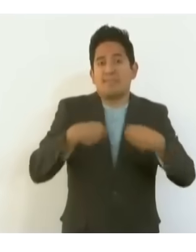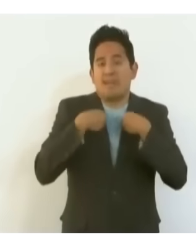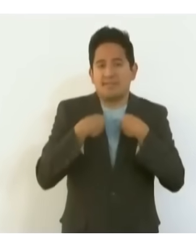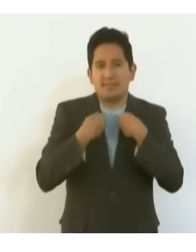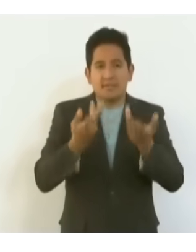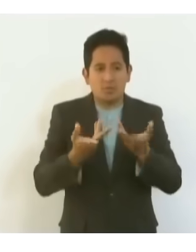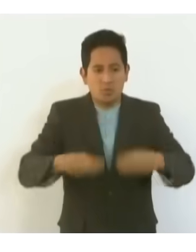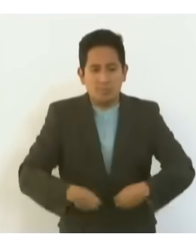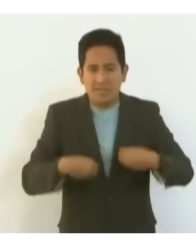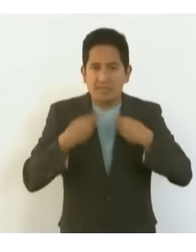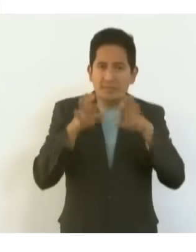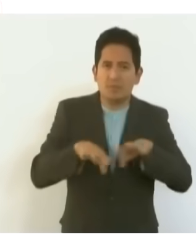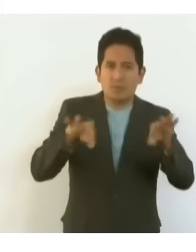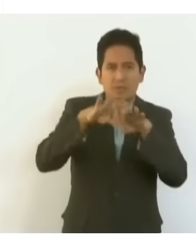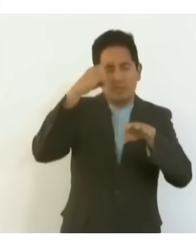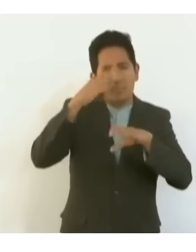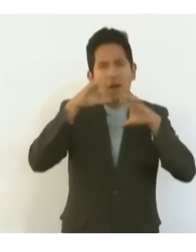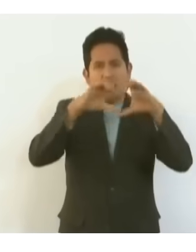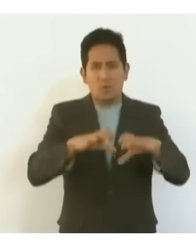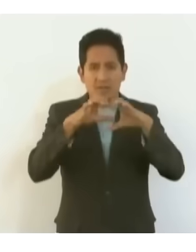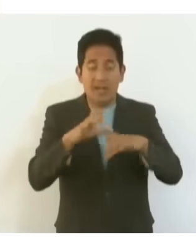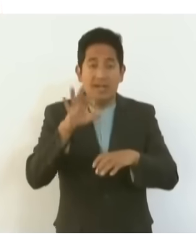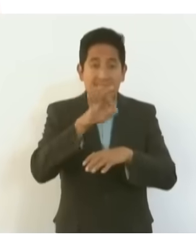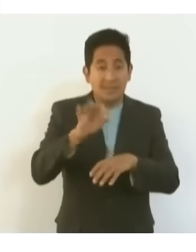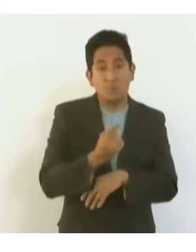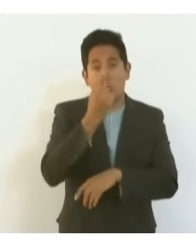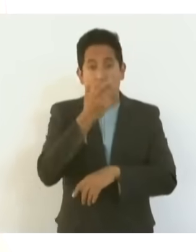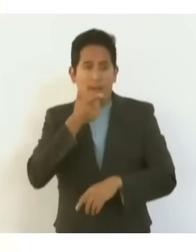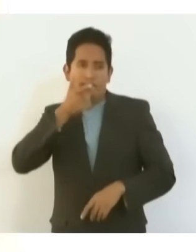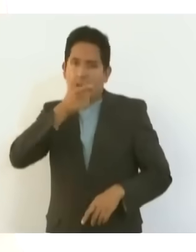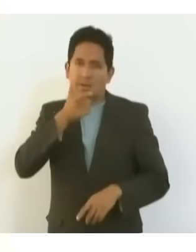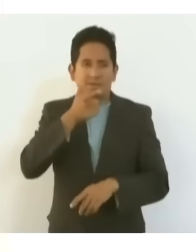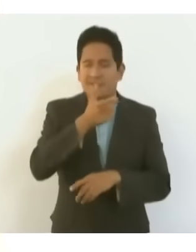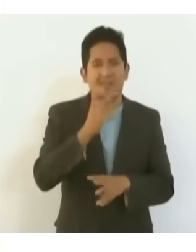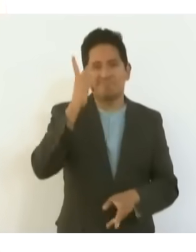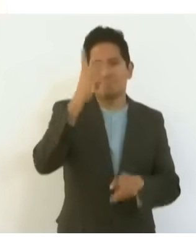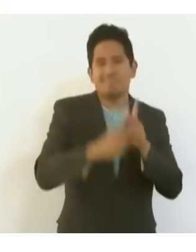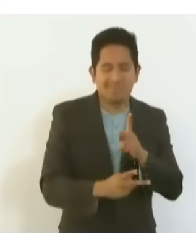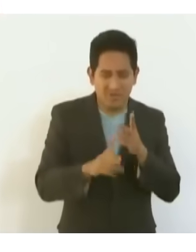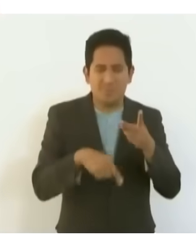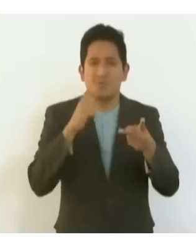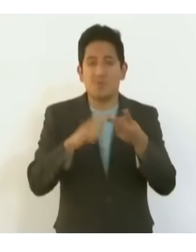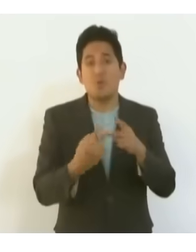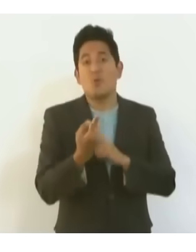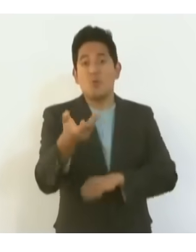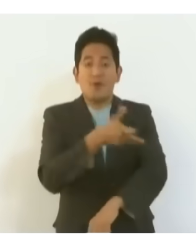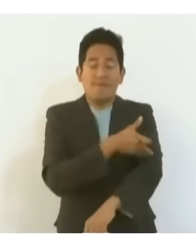una tragedia que no ocurrió, una bala que no se disparó, una familia que no tuvo que llorar a uno